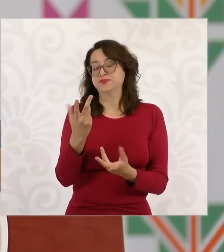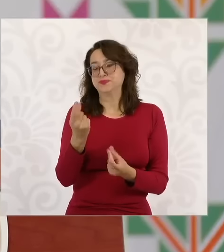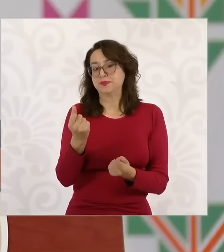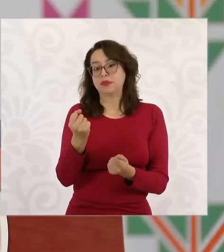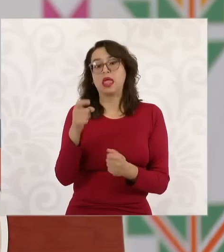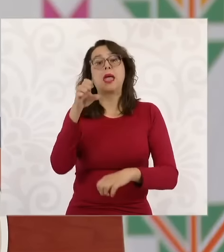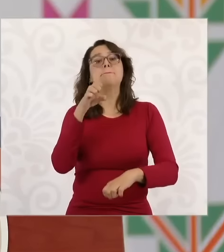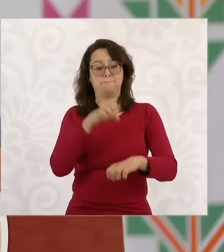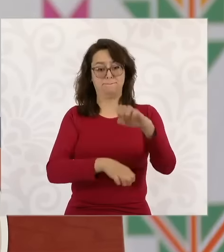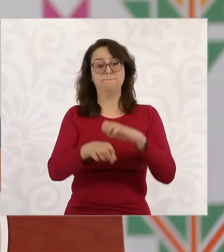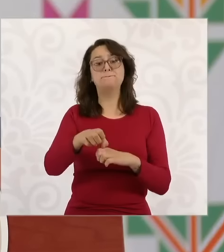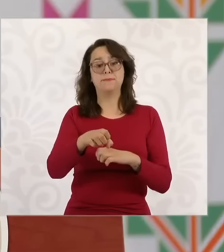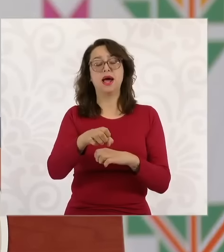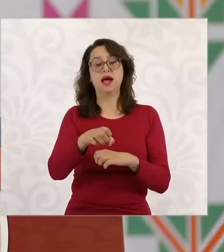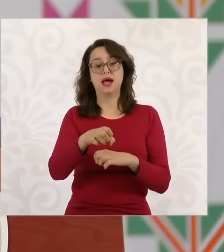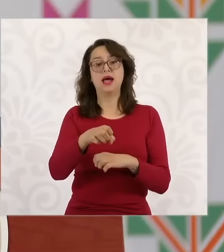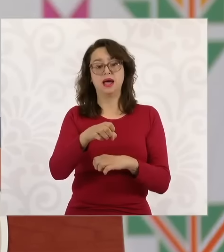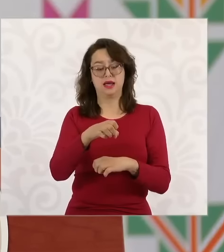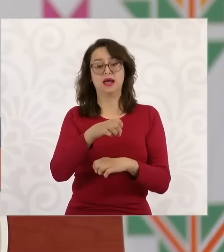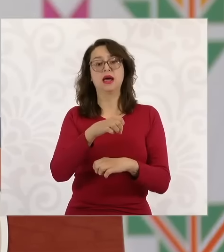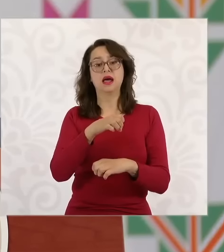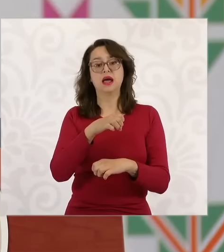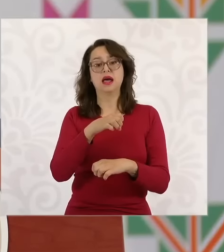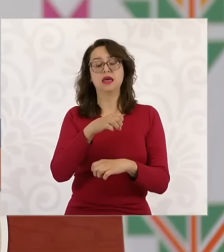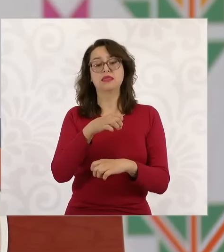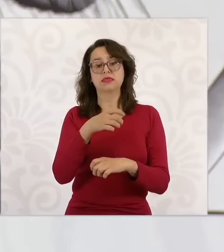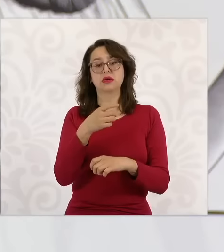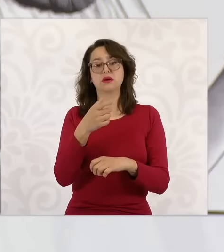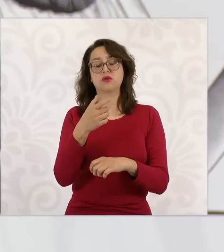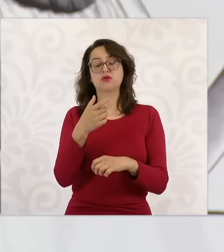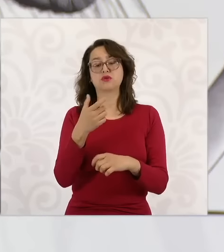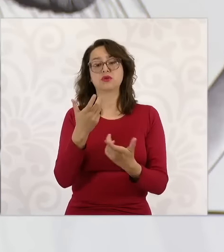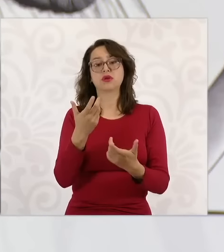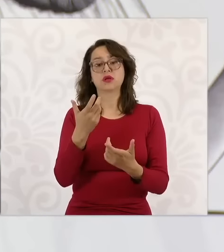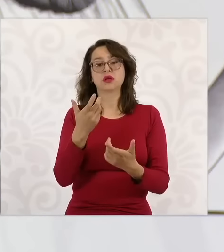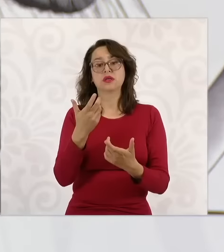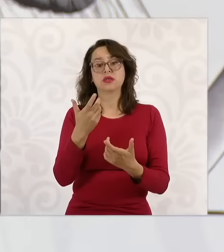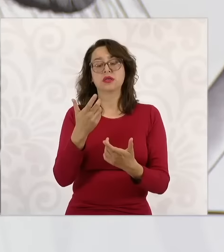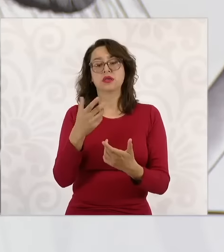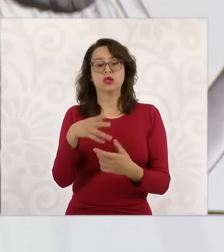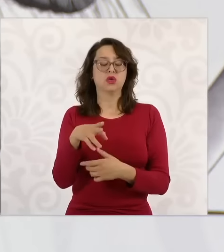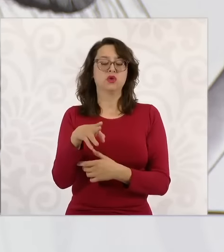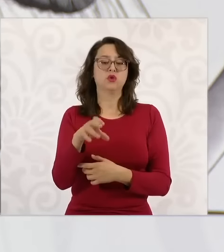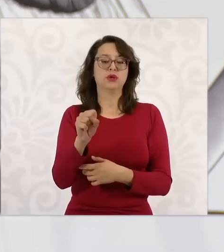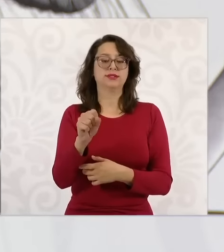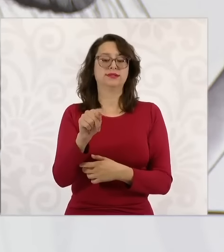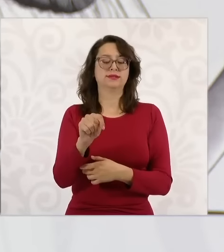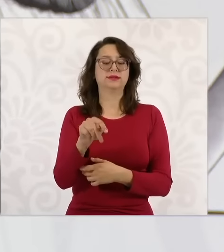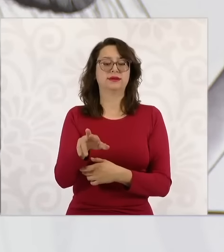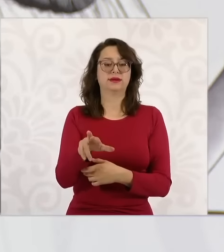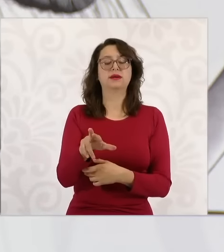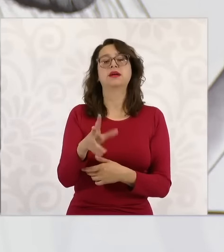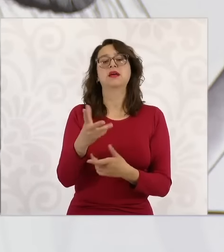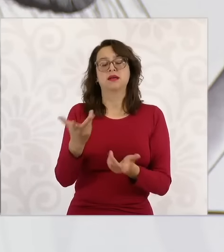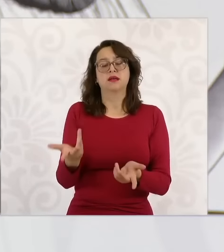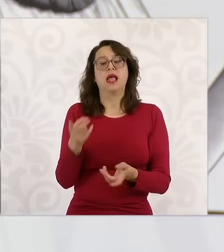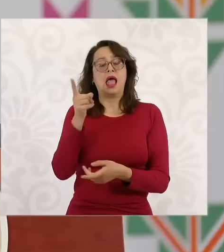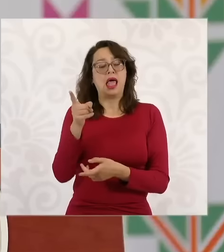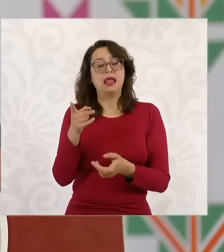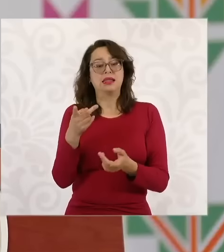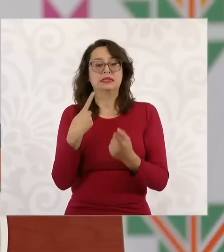embajador eh Greer, que es el de en inglés se llama USTR, que es con quien estamos